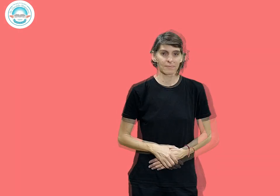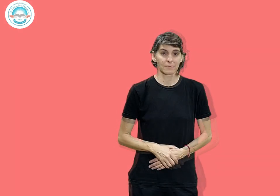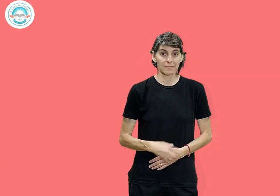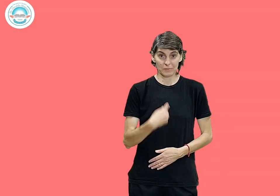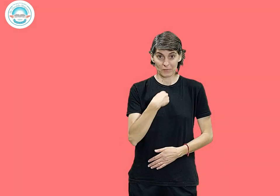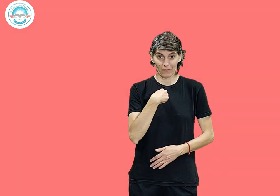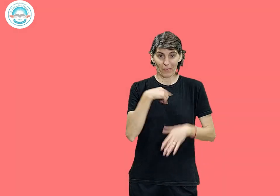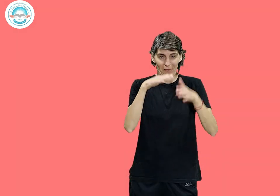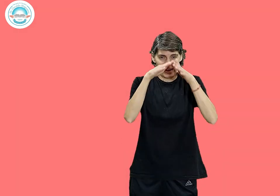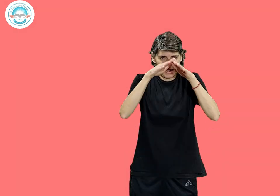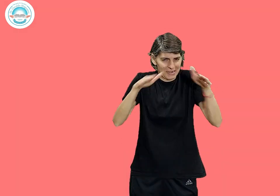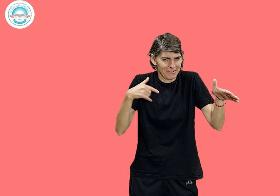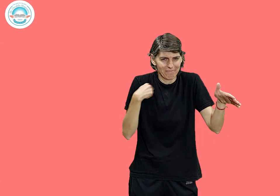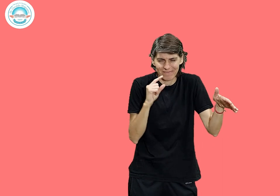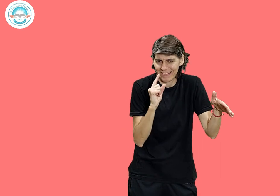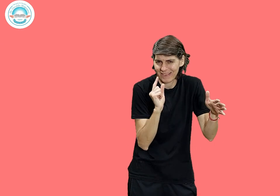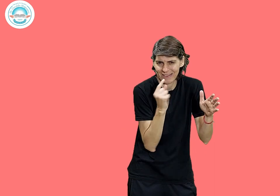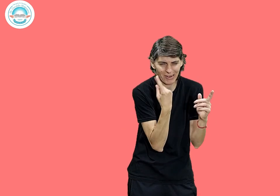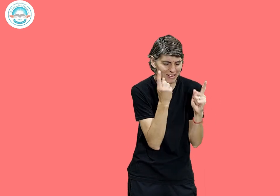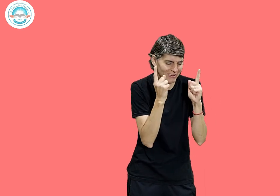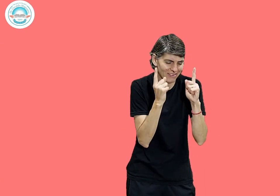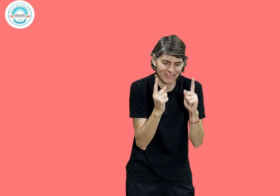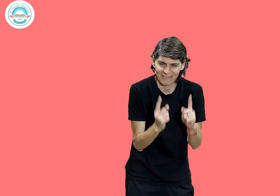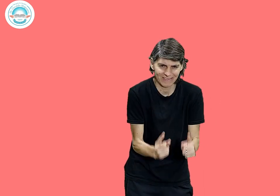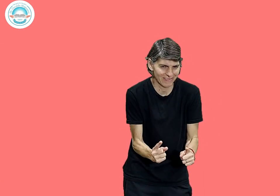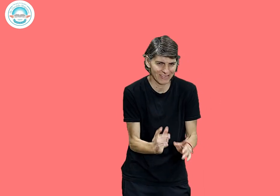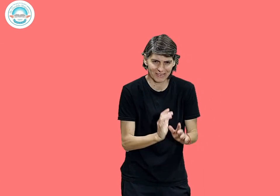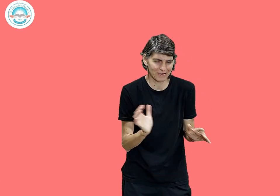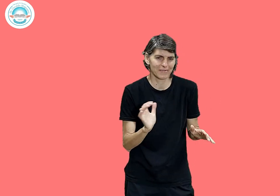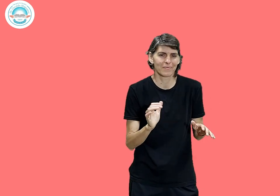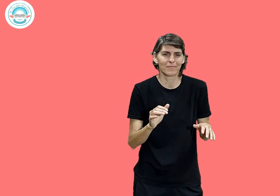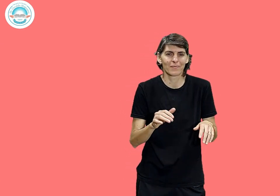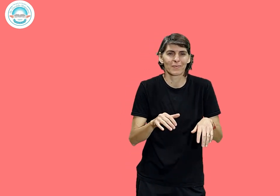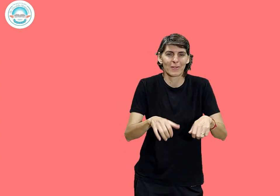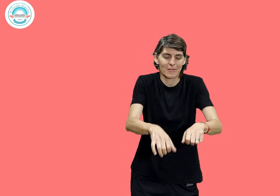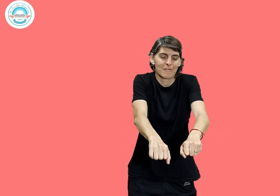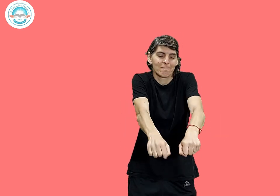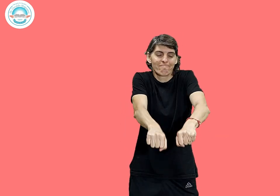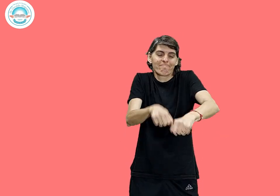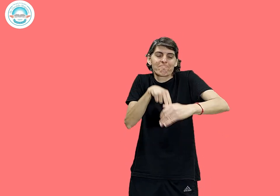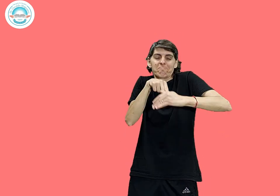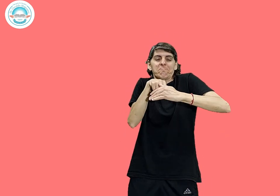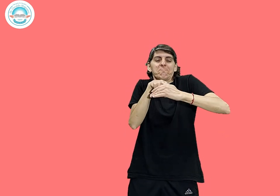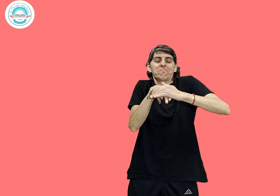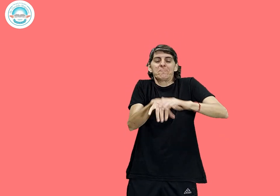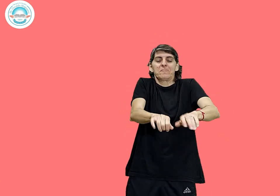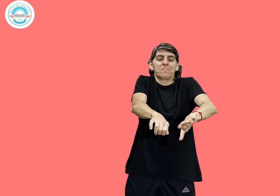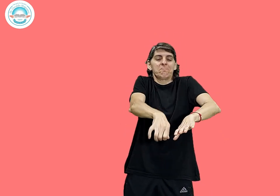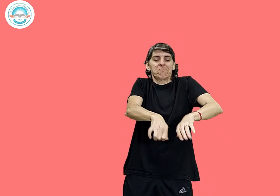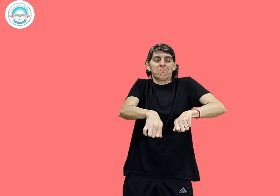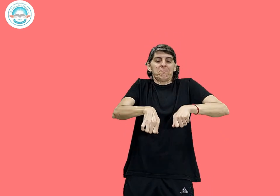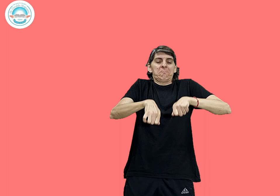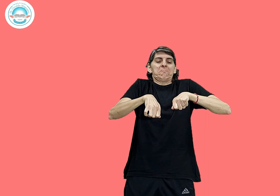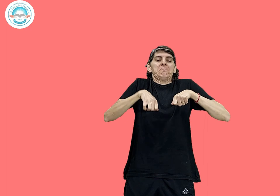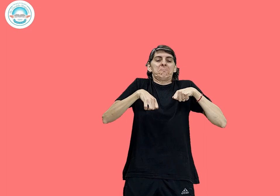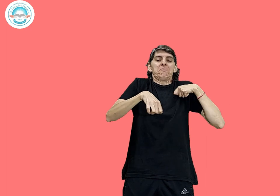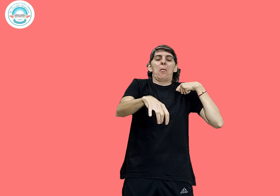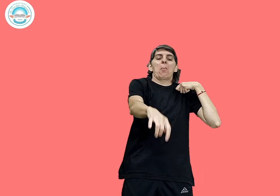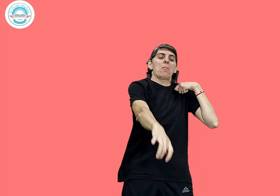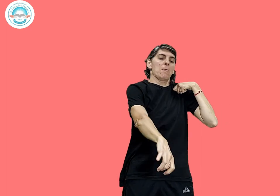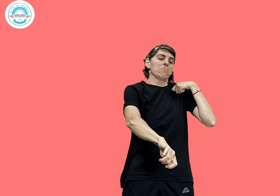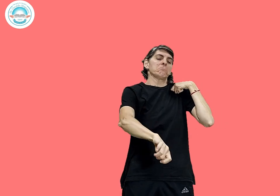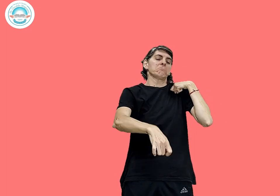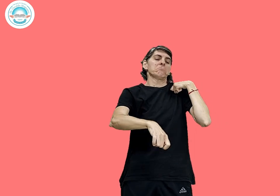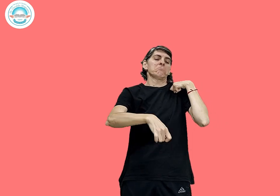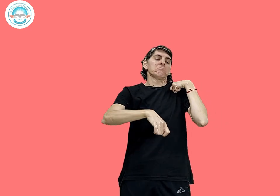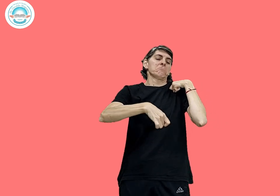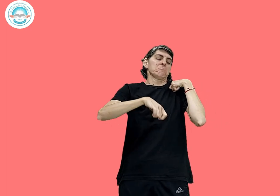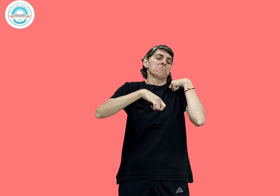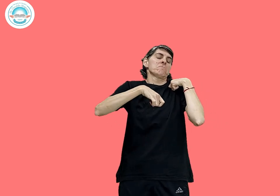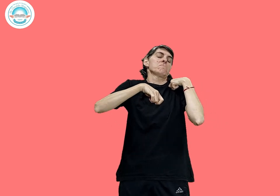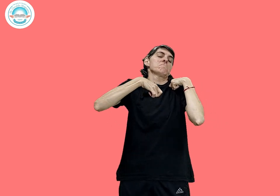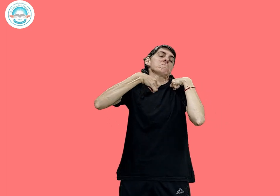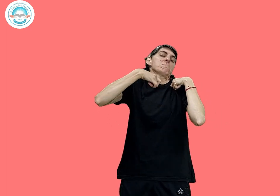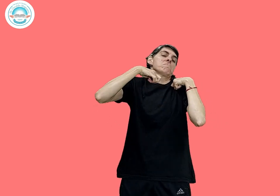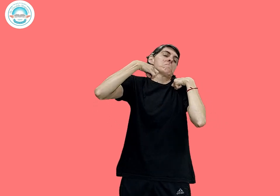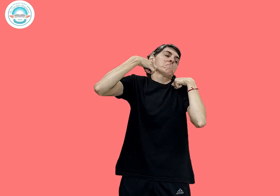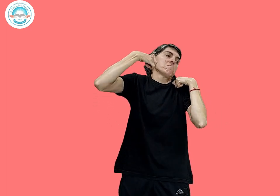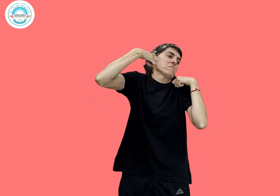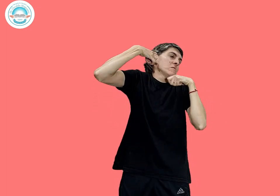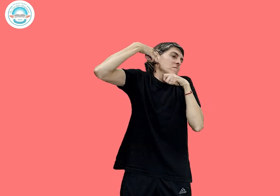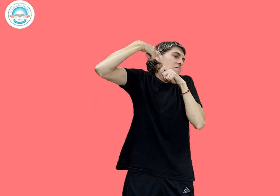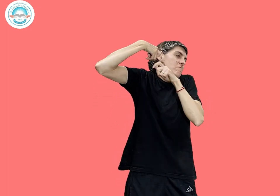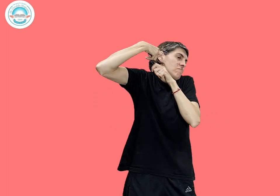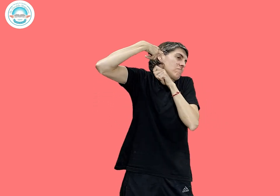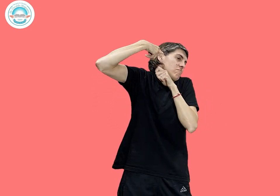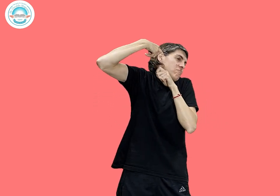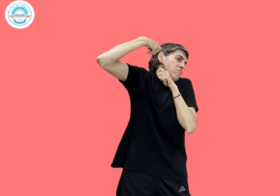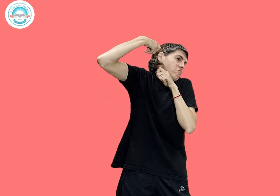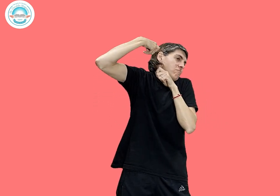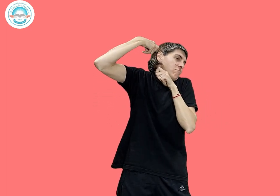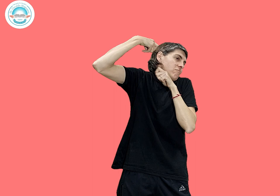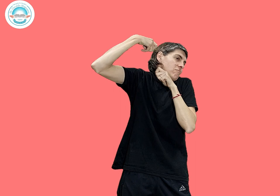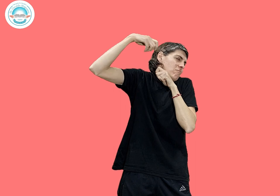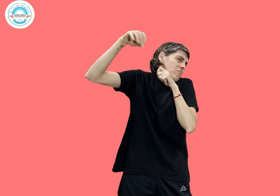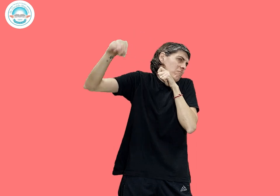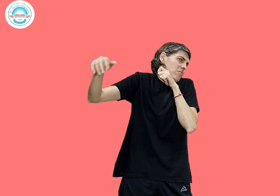Me quedé sola, me metí en la bolsa y cerré el cierre lo más alto que pude. Después alguien